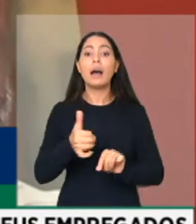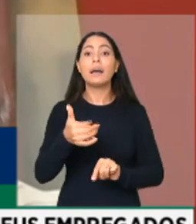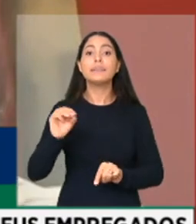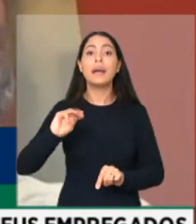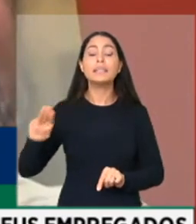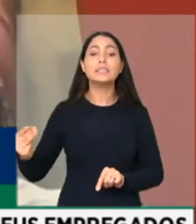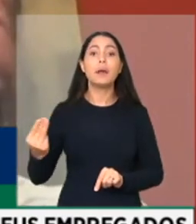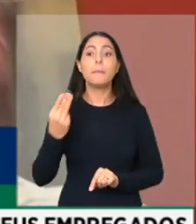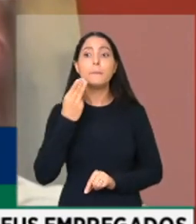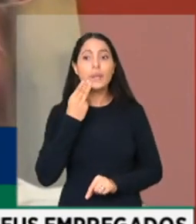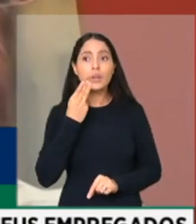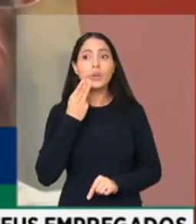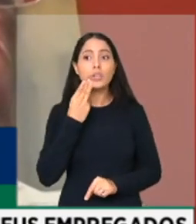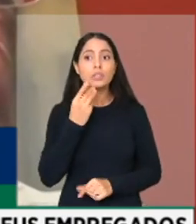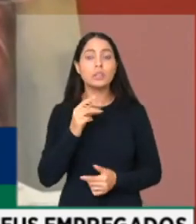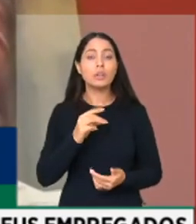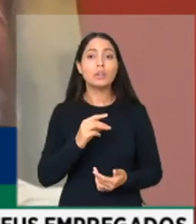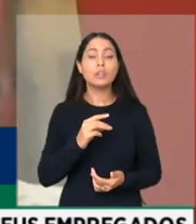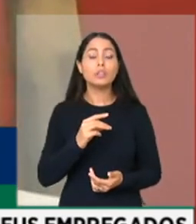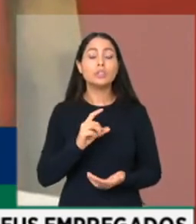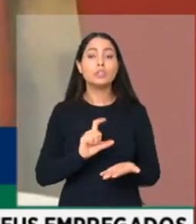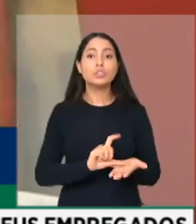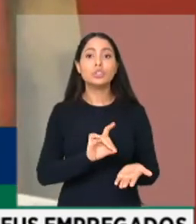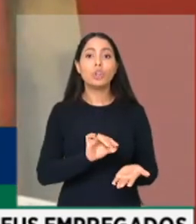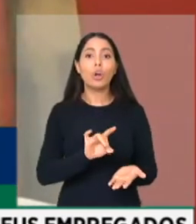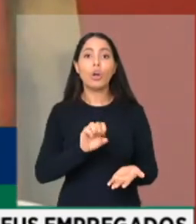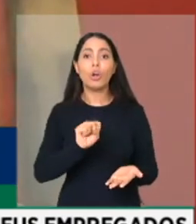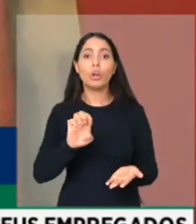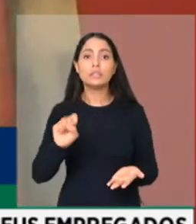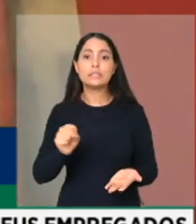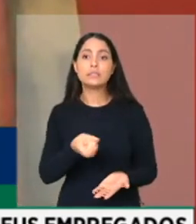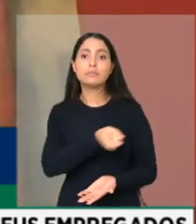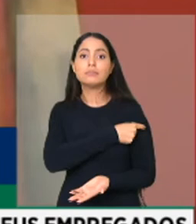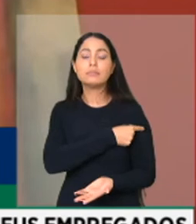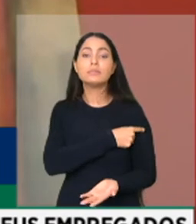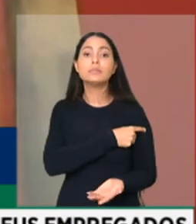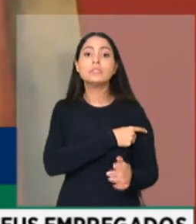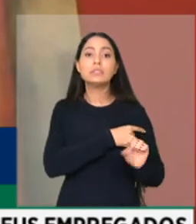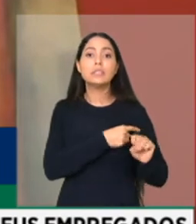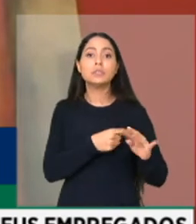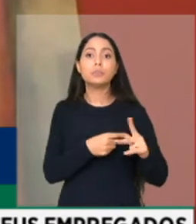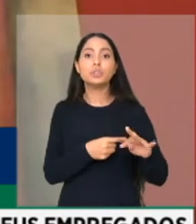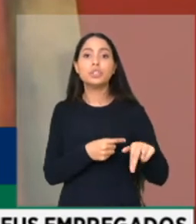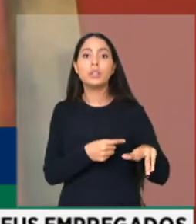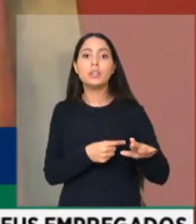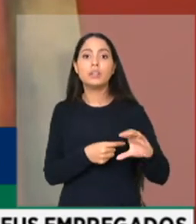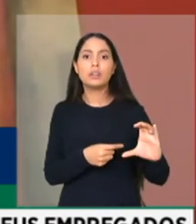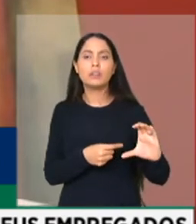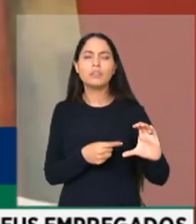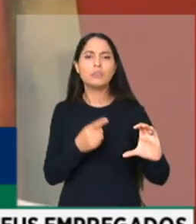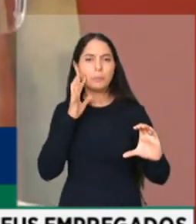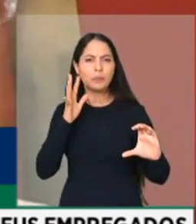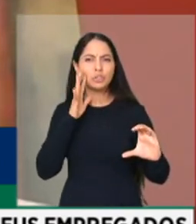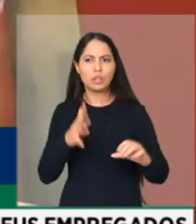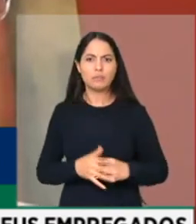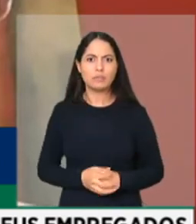DOSES DA VACINA SPUTINIK, POR EXEMPLO, SE ESTA VACINA FOR COMPRADA POR 10 GRANDES EMPRESAS QUE VÃO VACINAR OS SEUS FUNCIONÁRIOS, OS AMIGOS